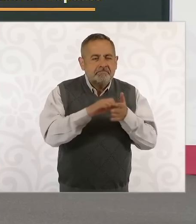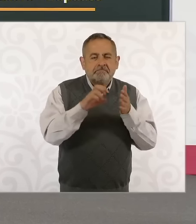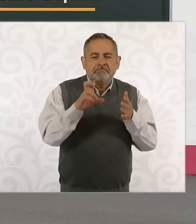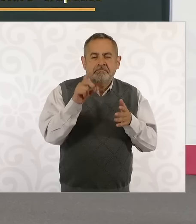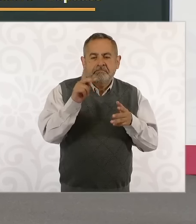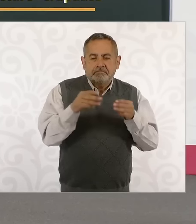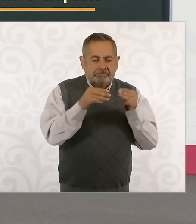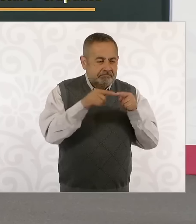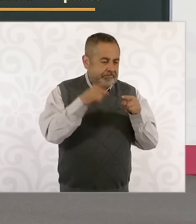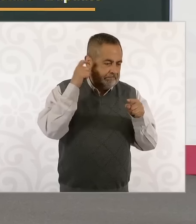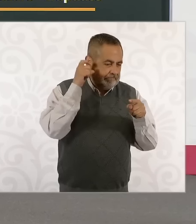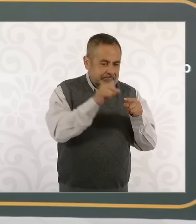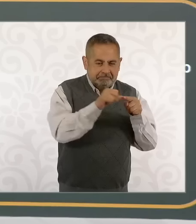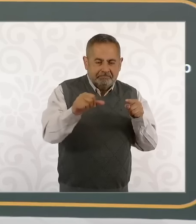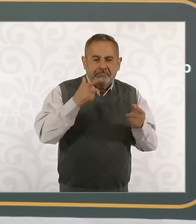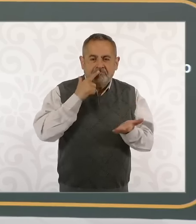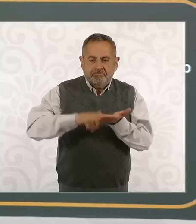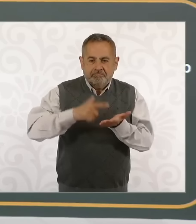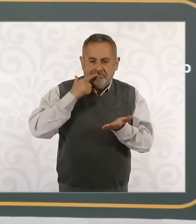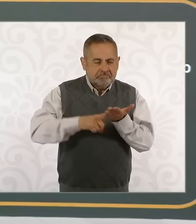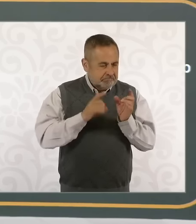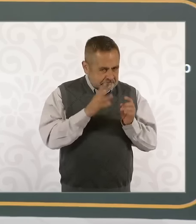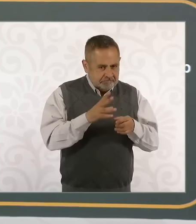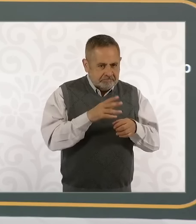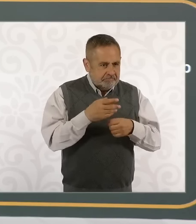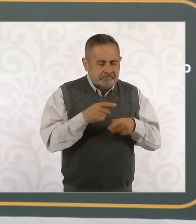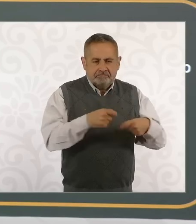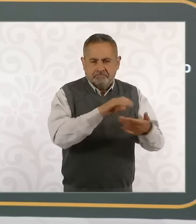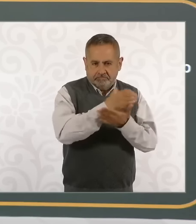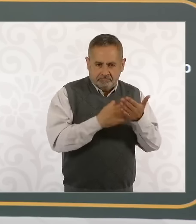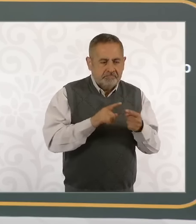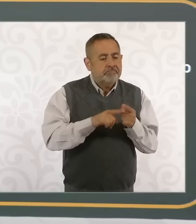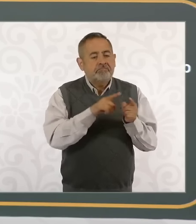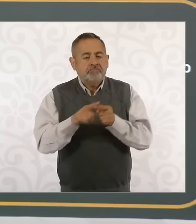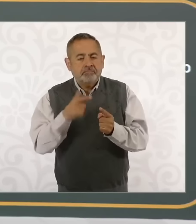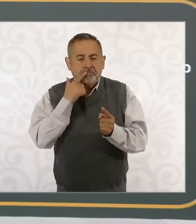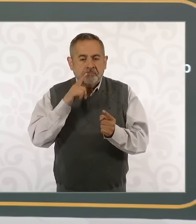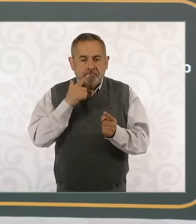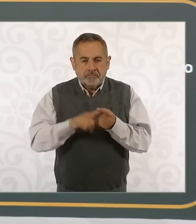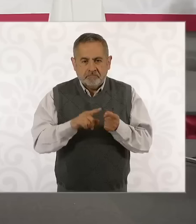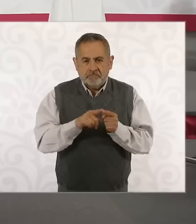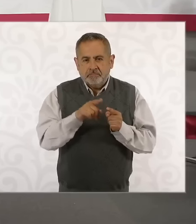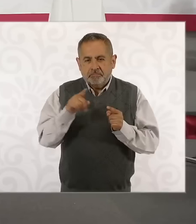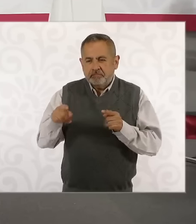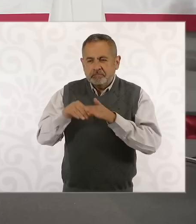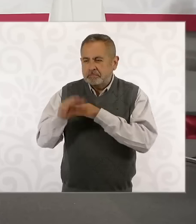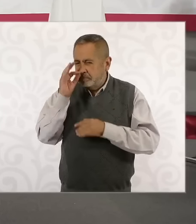entre Querétaro y Celaya, el tramo de 70 km entre Celaya eh y casi la entrada a Irapuato y estamos